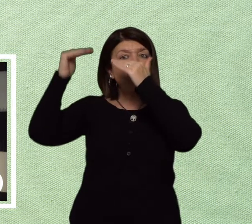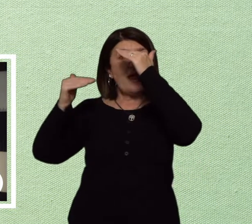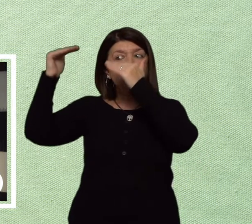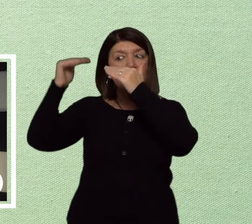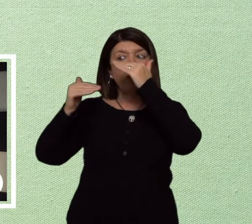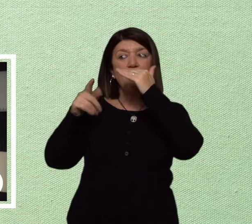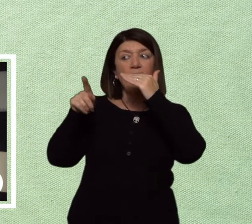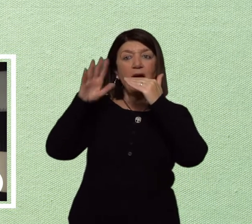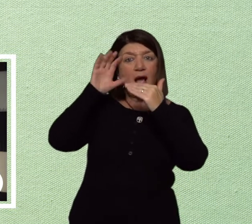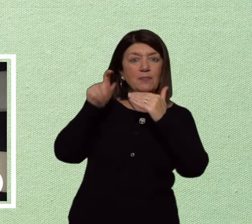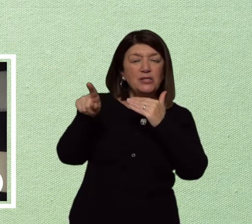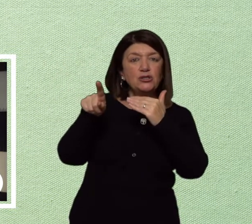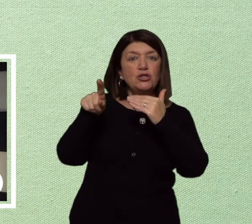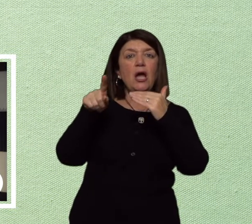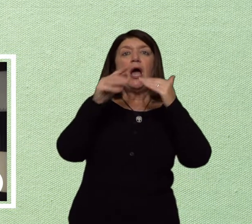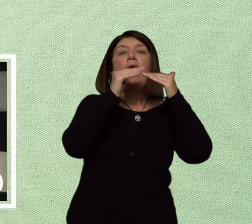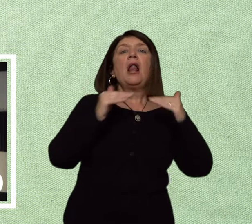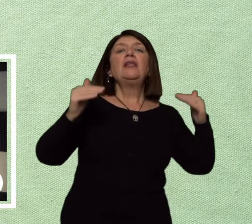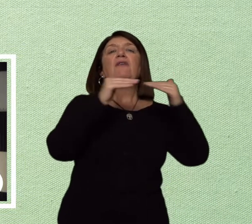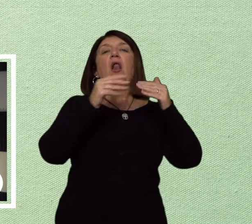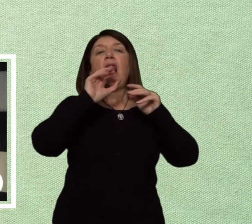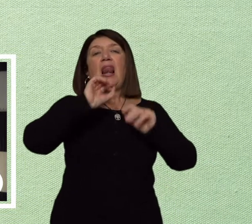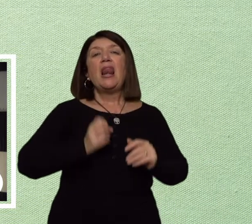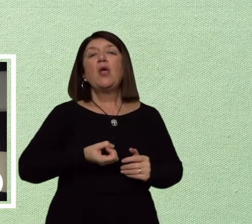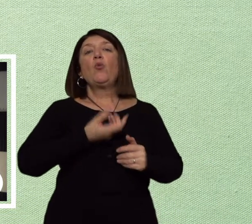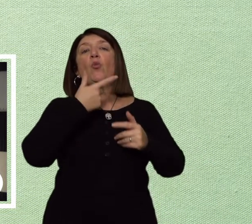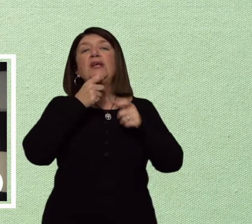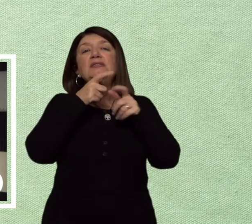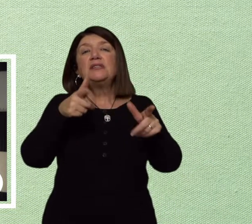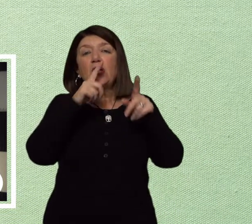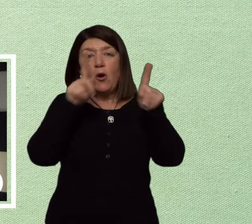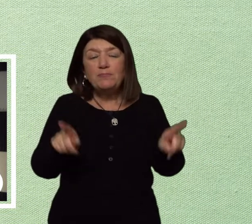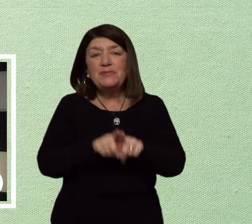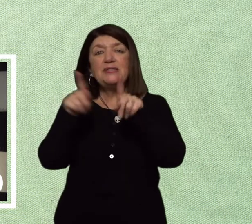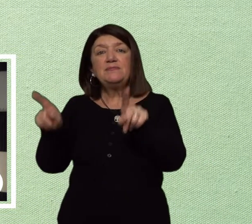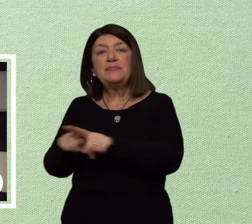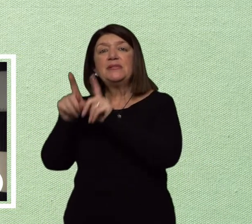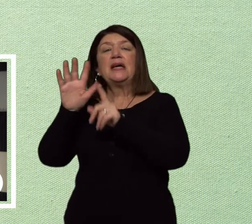linguistico anche per esempio curare perfettamente una persona ma non intenda sì perfettamente nella